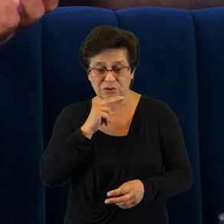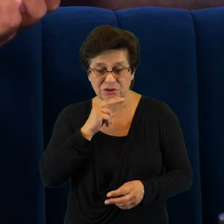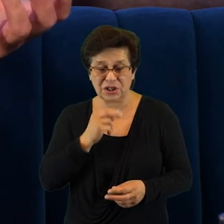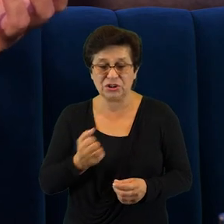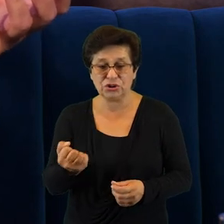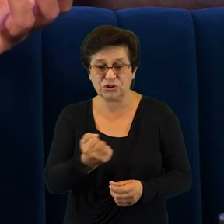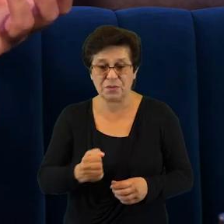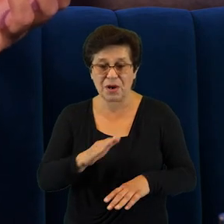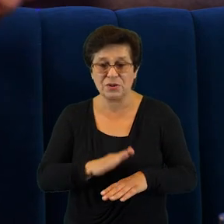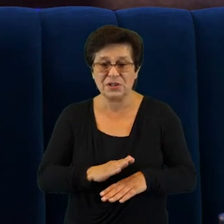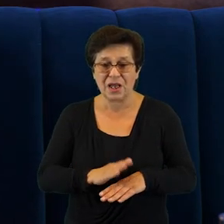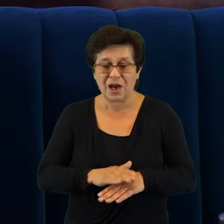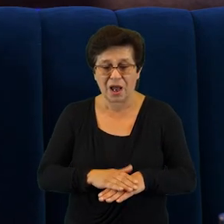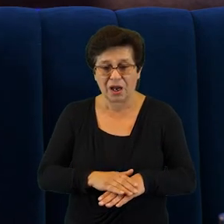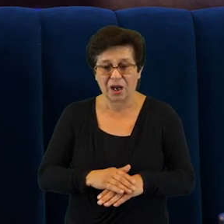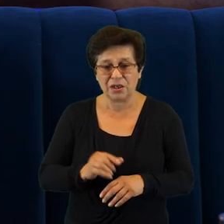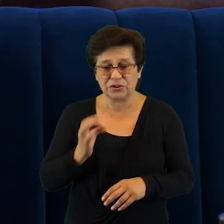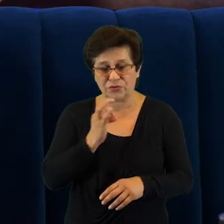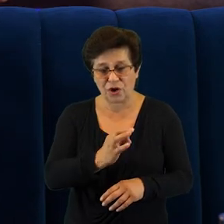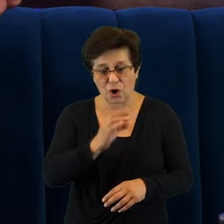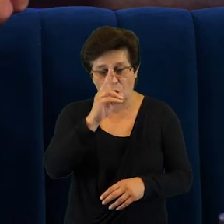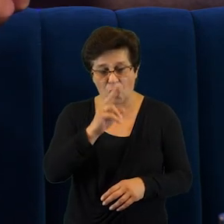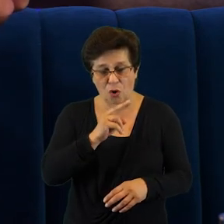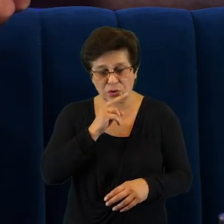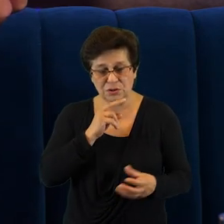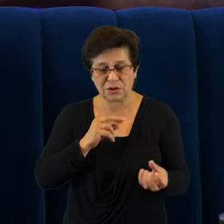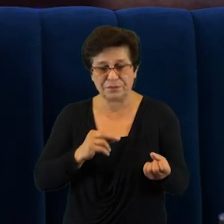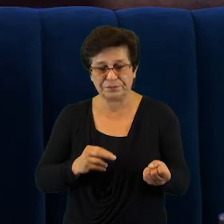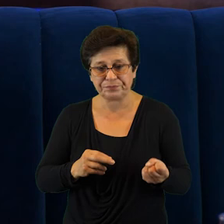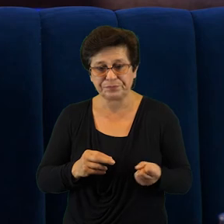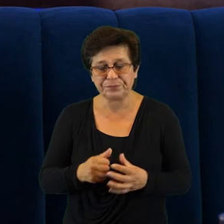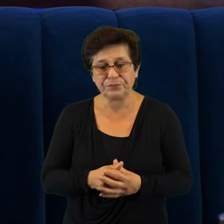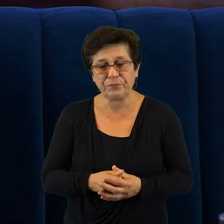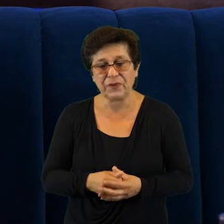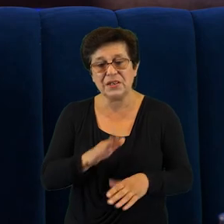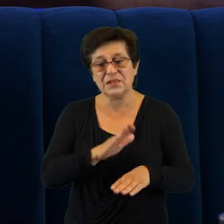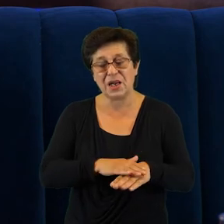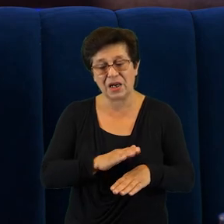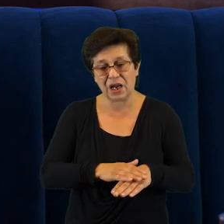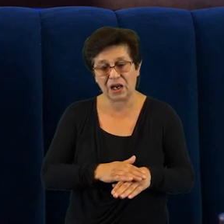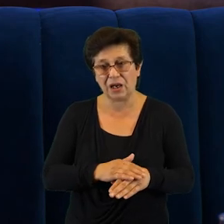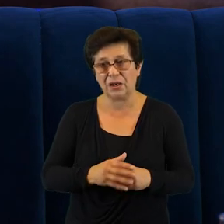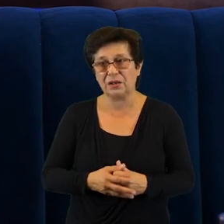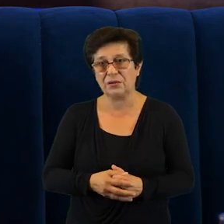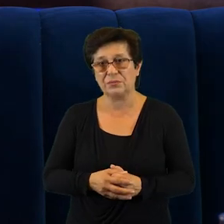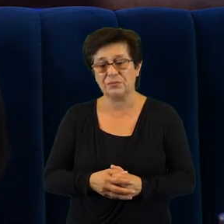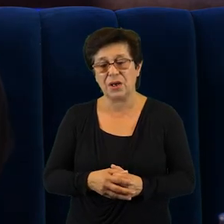Antoni trzymał swojego ojca Stanisława, umierającego lekarza, świetnie znanego w Warszawie, za rękę. 17 lat wtedy miał.